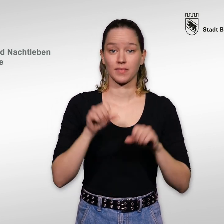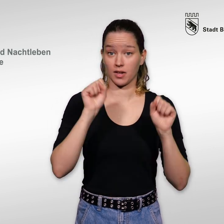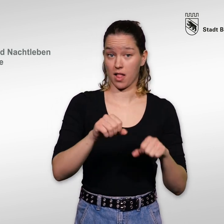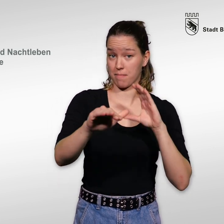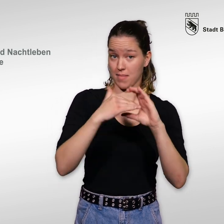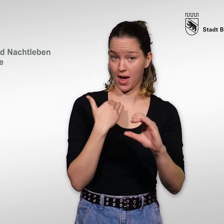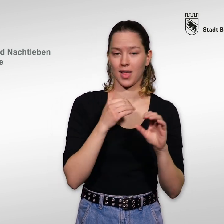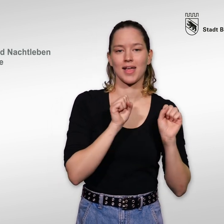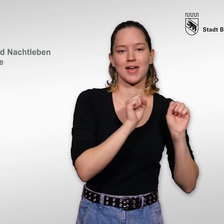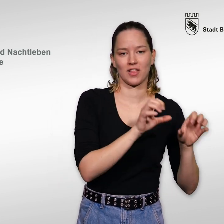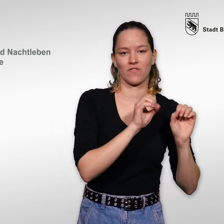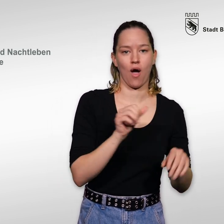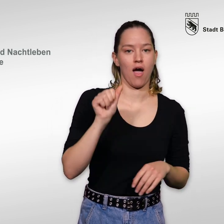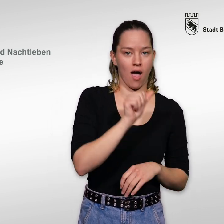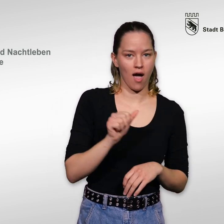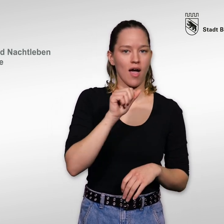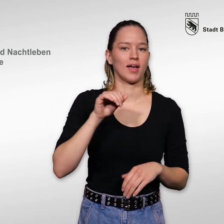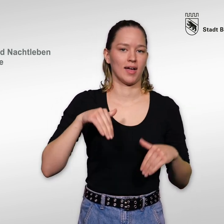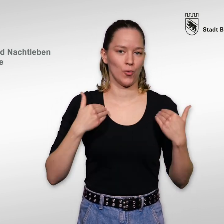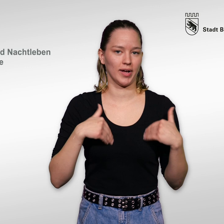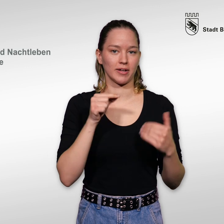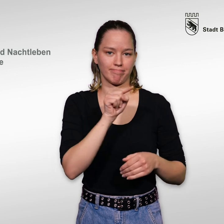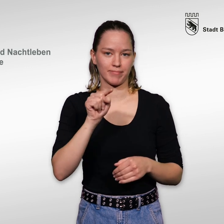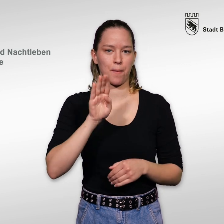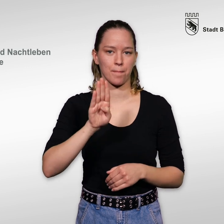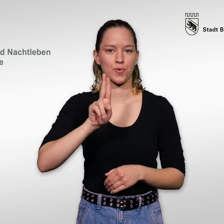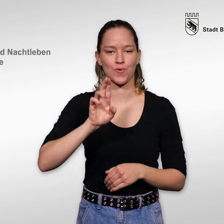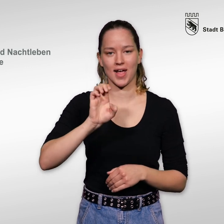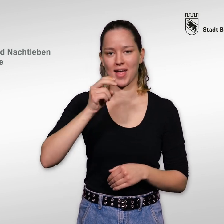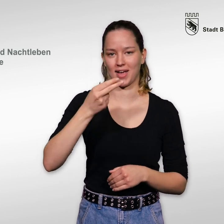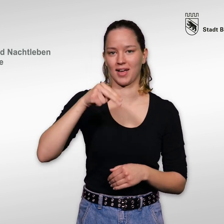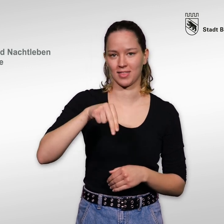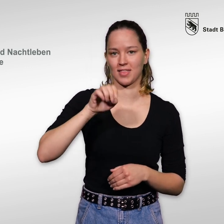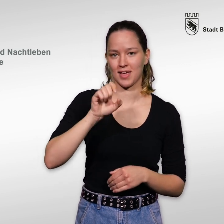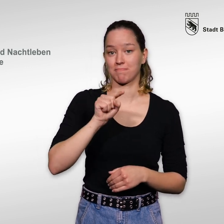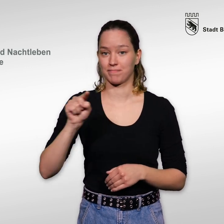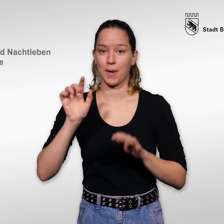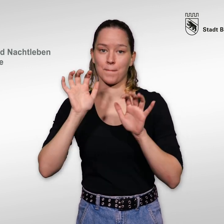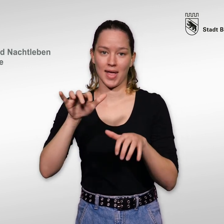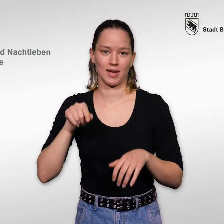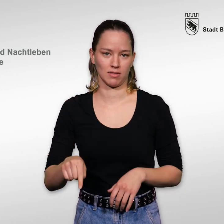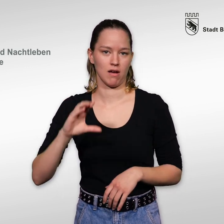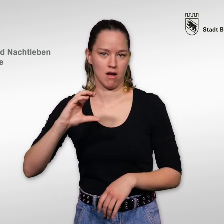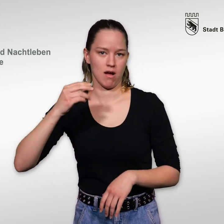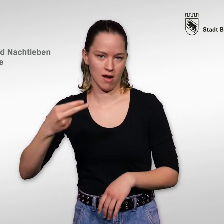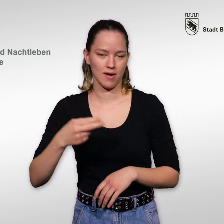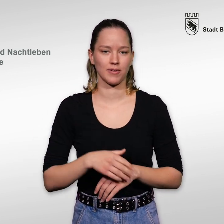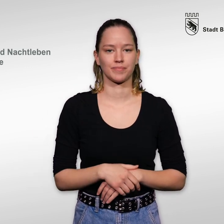Du erreichst uns auch per E-Mail: info@junge-buehne-bern.ch.